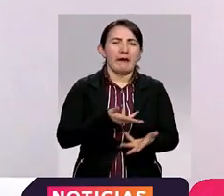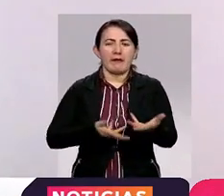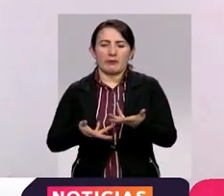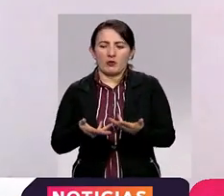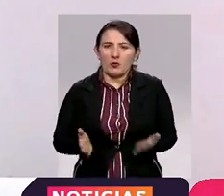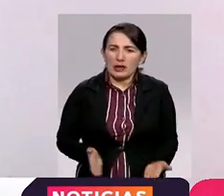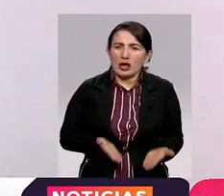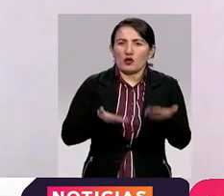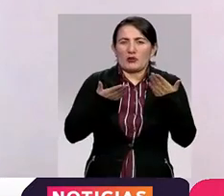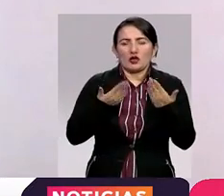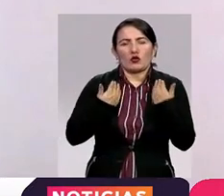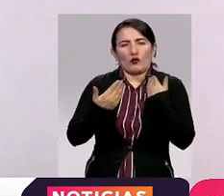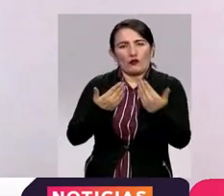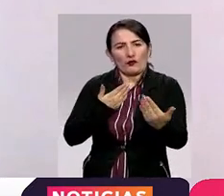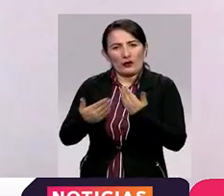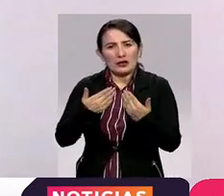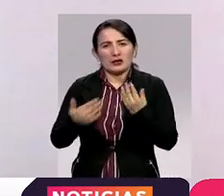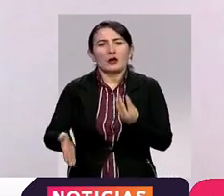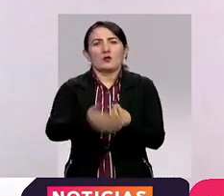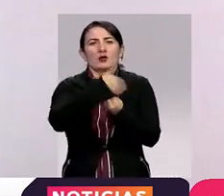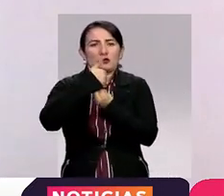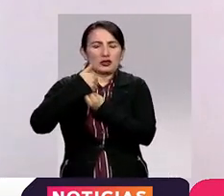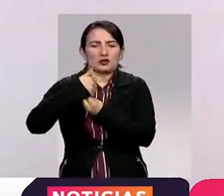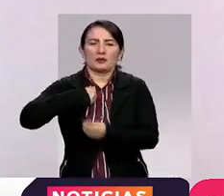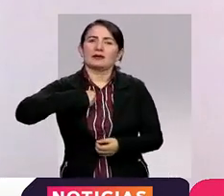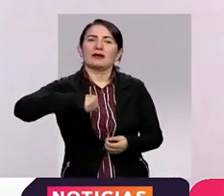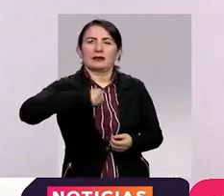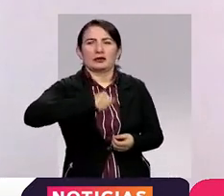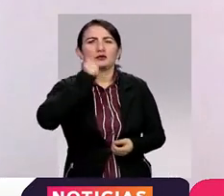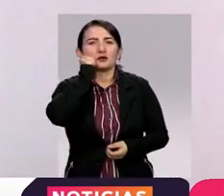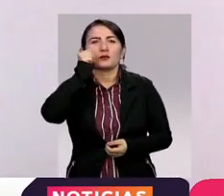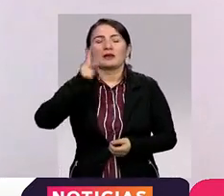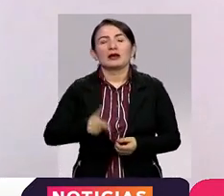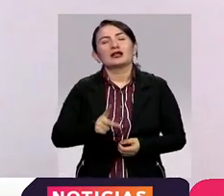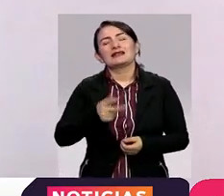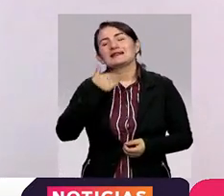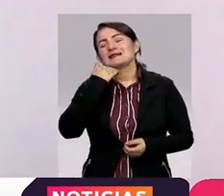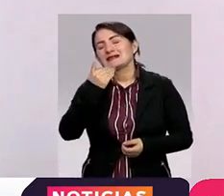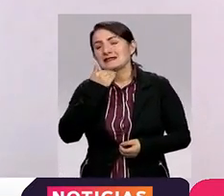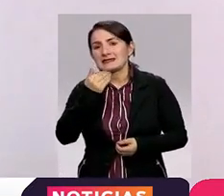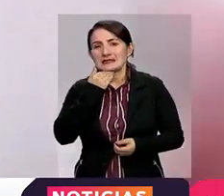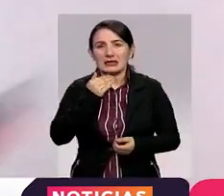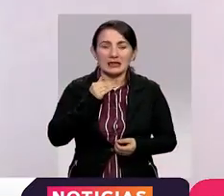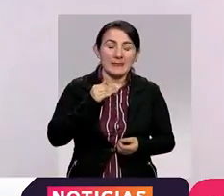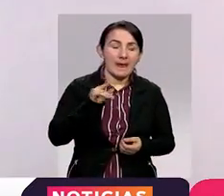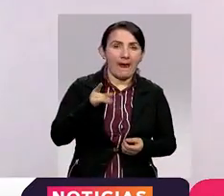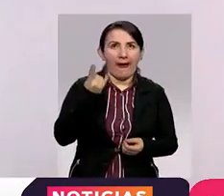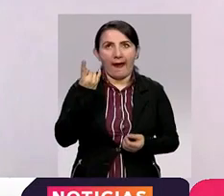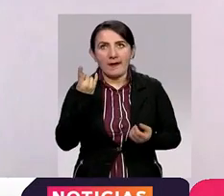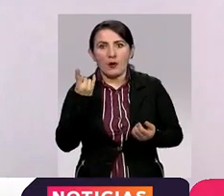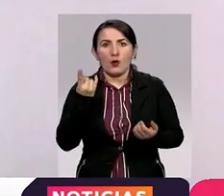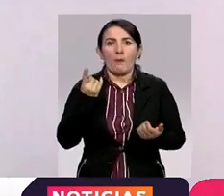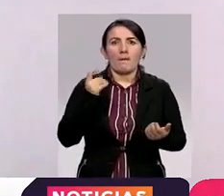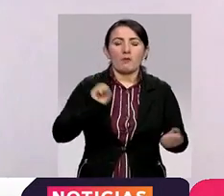LA MESA ES EL DIáLOGO, ENTRAR